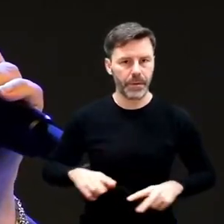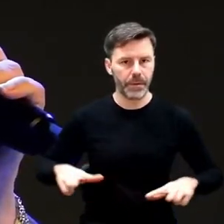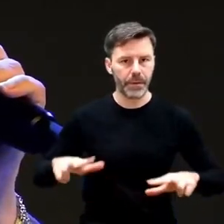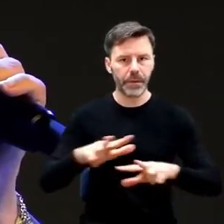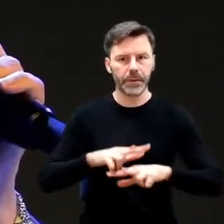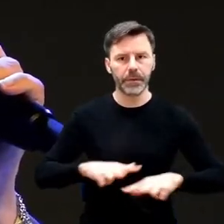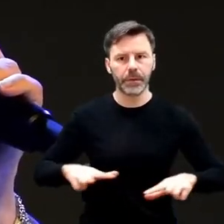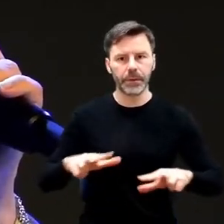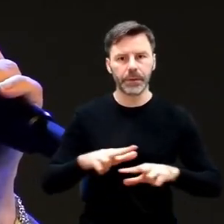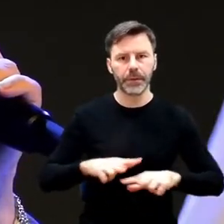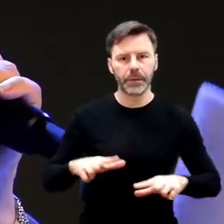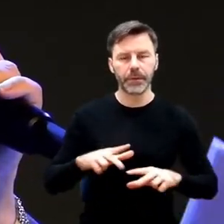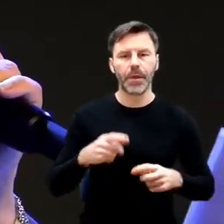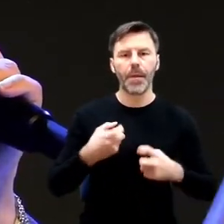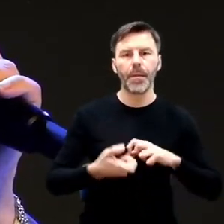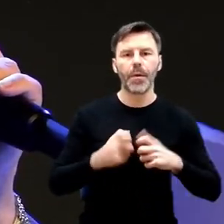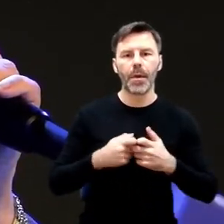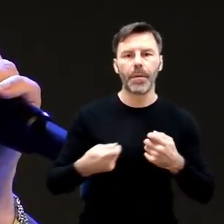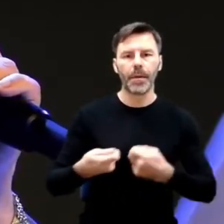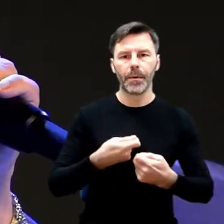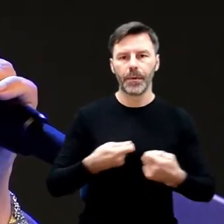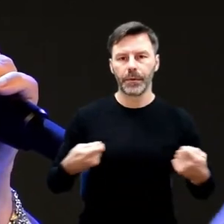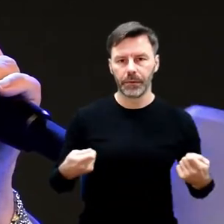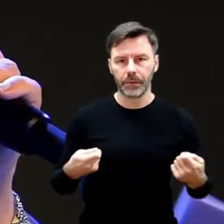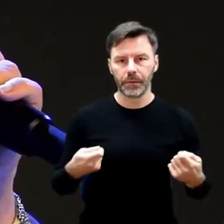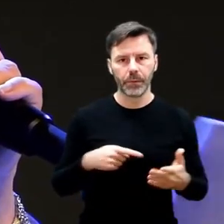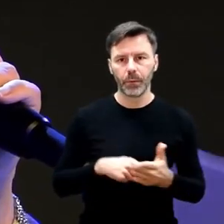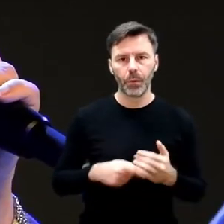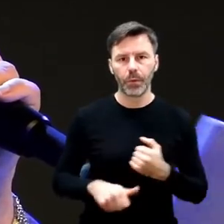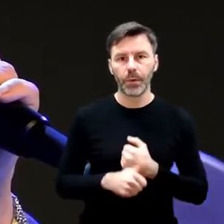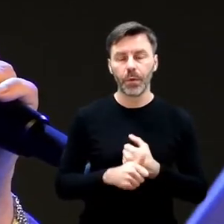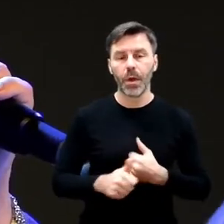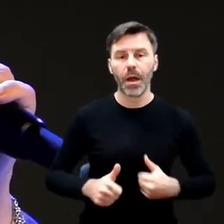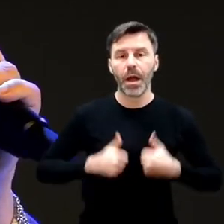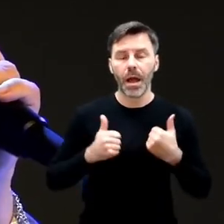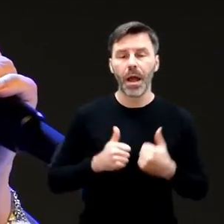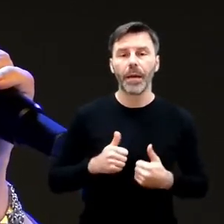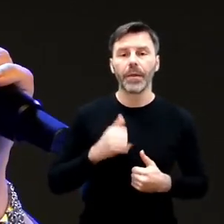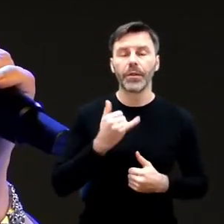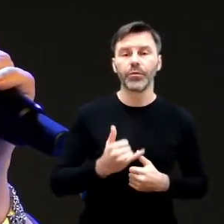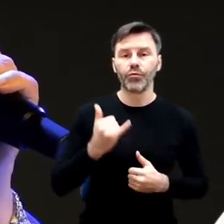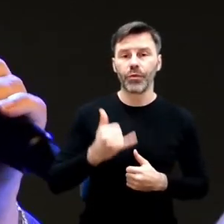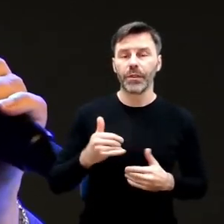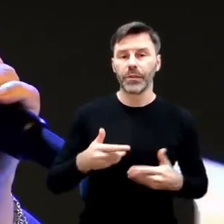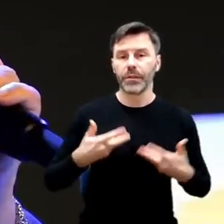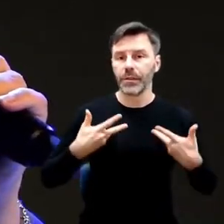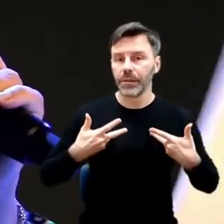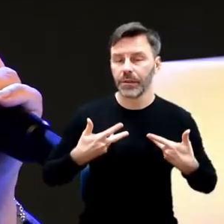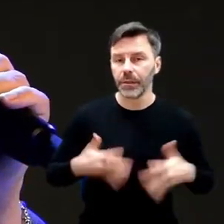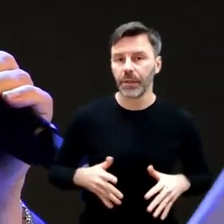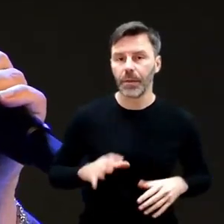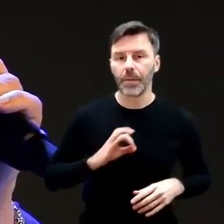Otóż proszę państwa, to nie chodzi tylko o to, że nasze dzieci nie będą chciały się, czy moje dzieci nie będą chciały się mną zajmować.